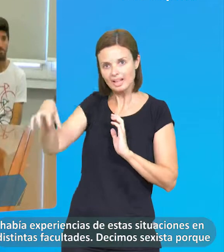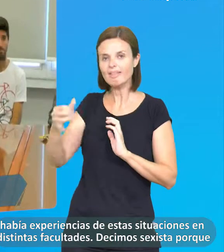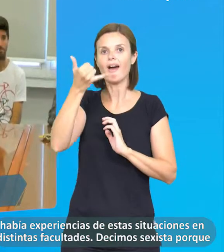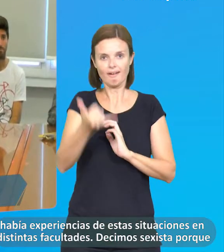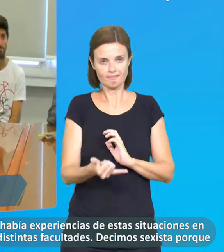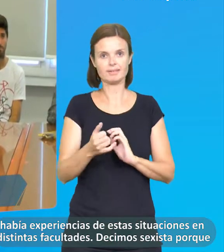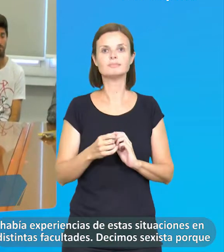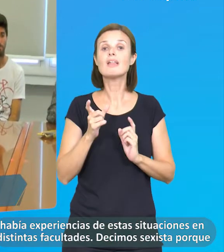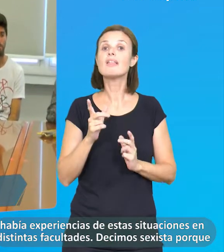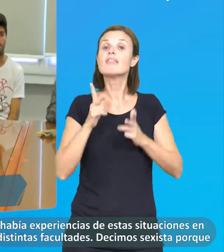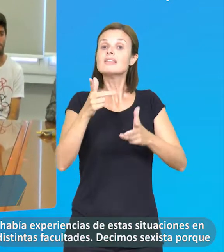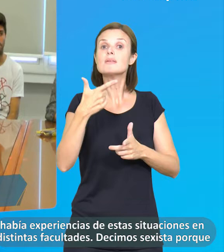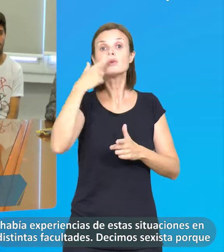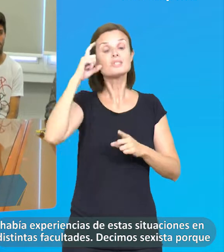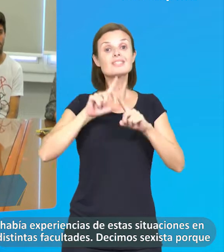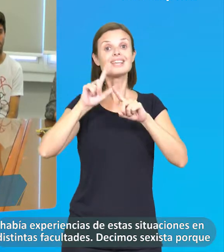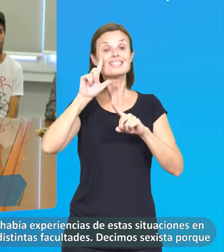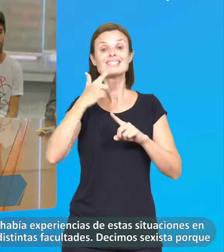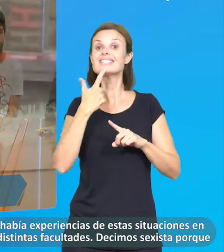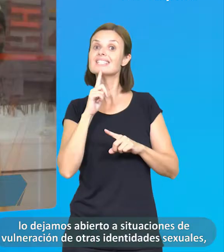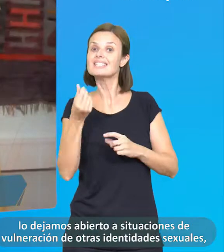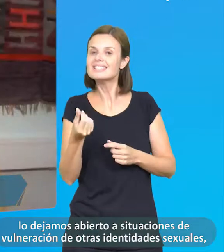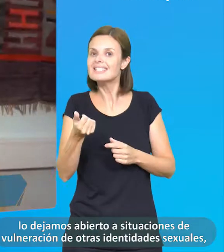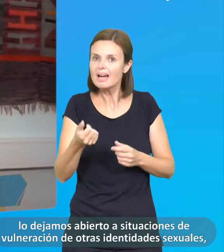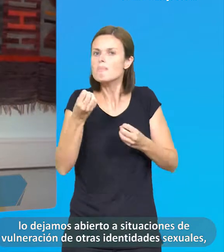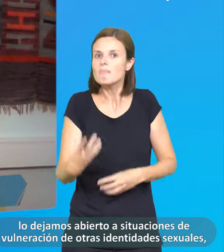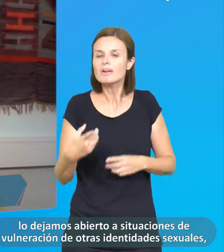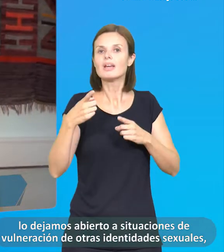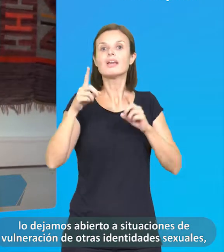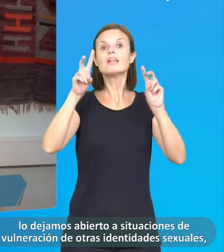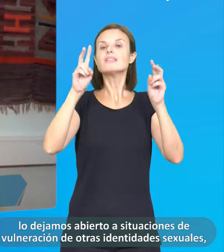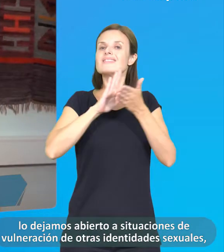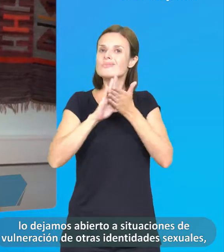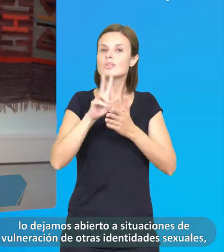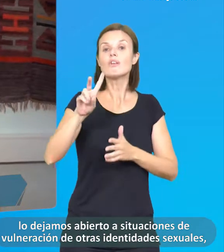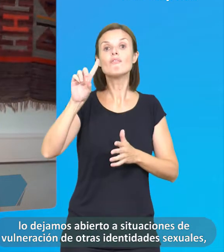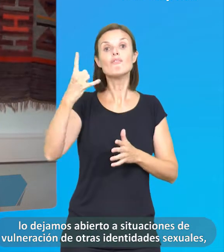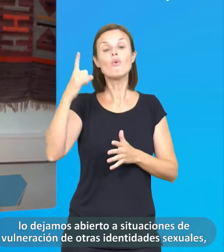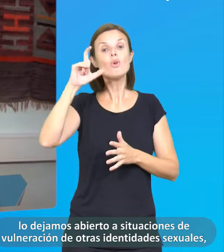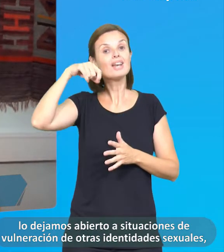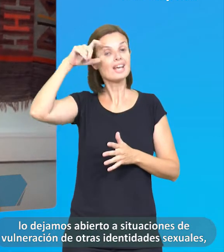Decimos sexistas porque lo dejamos abierto a situaciones de vulneración de otras identidades